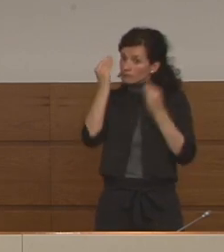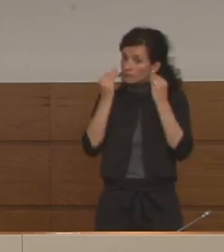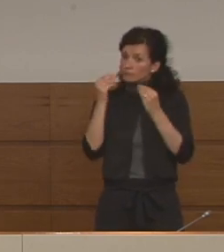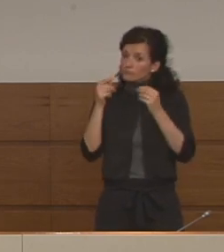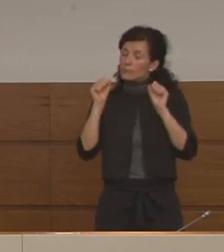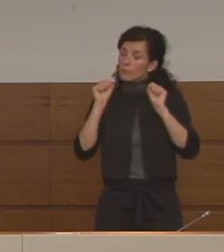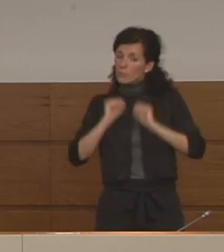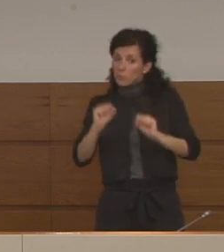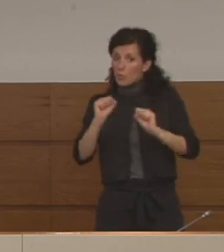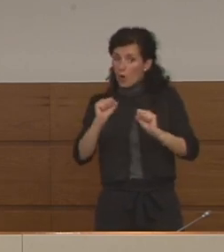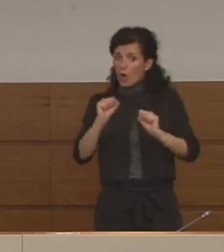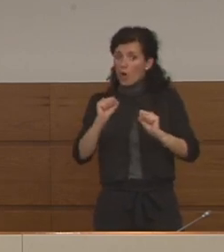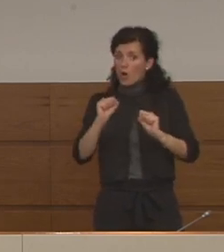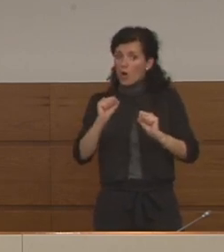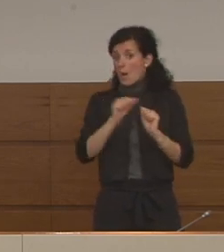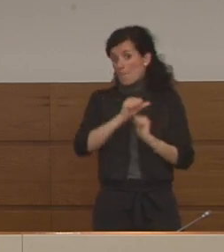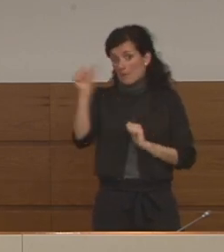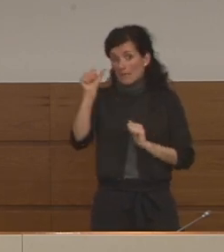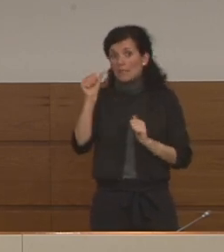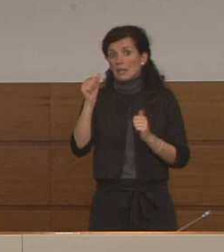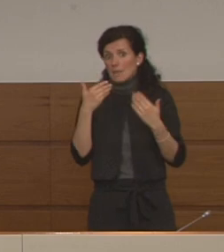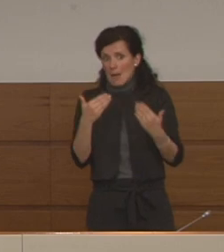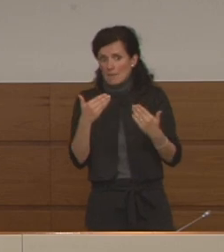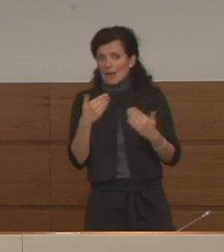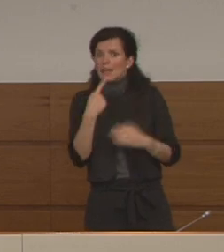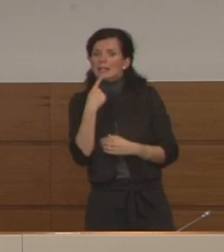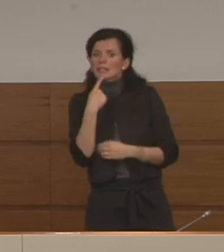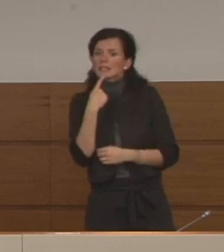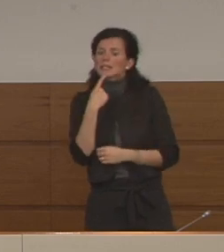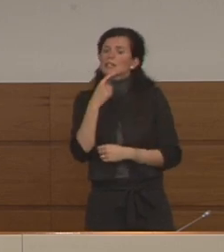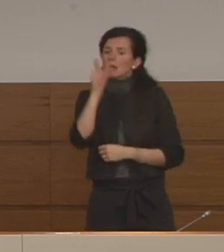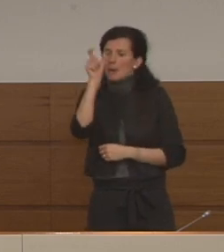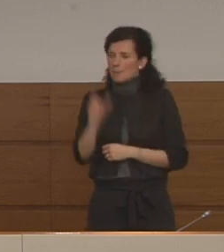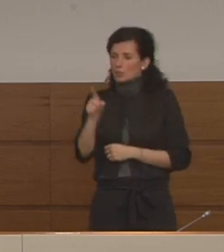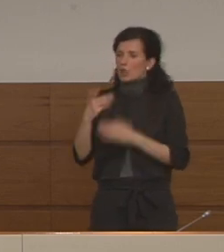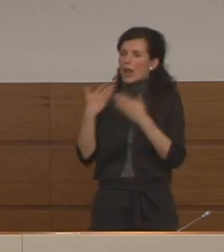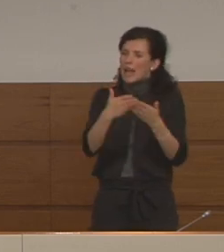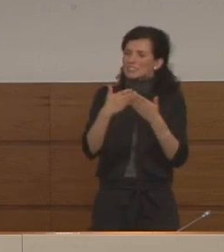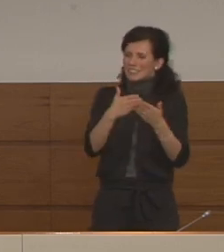prioritaria al tampone per chi assiste queste persone disabili. Non parlo solo